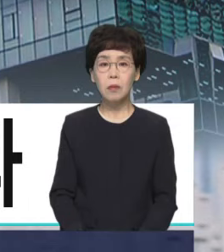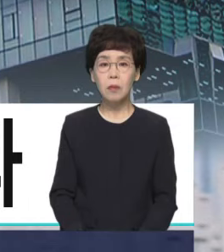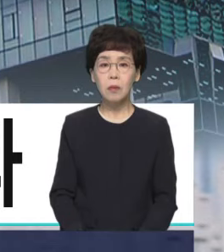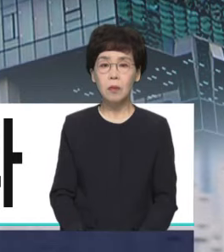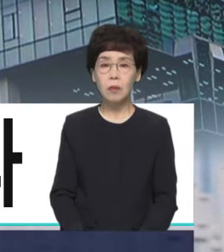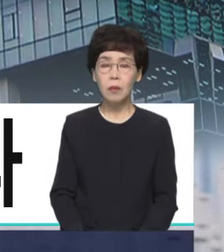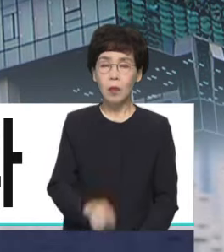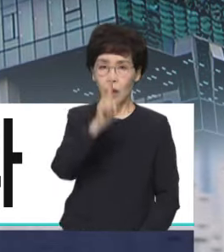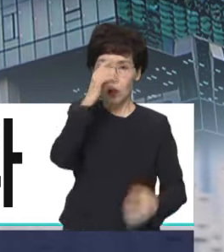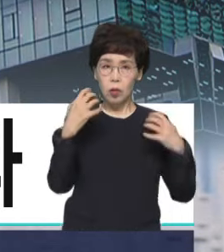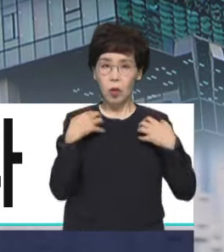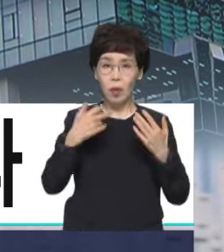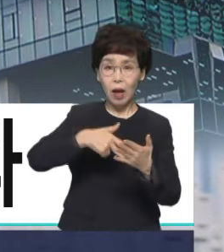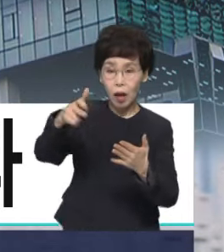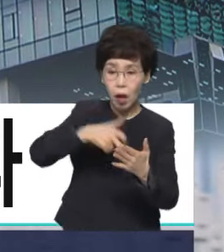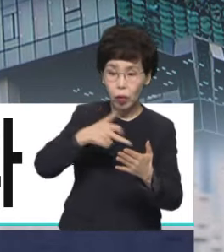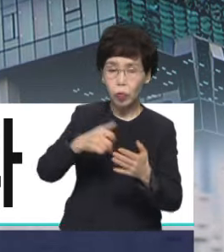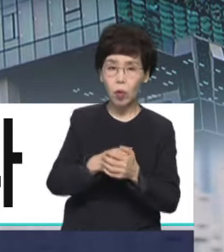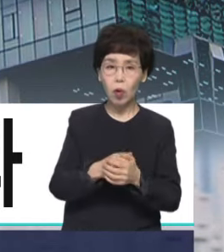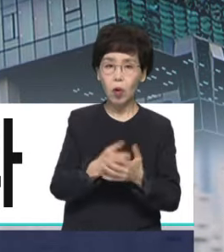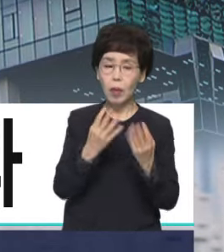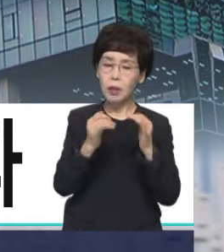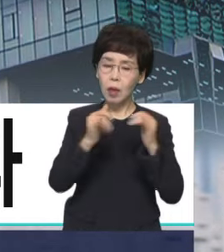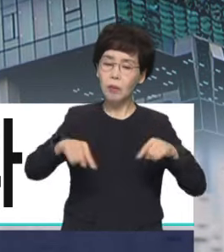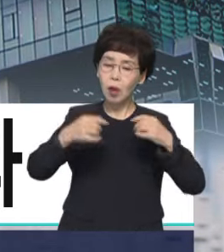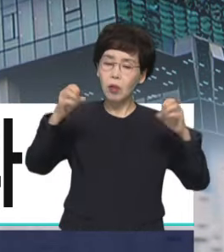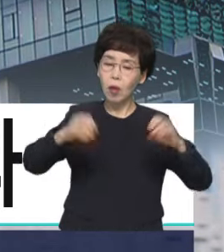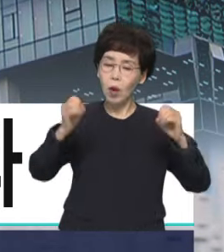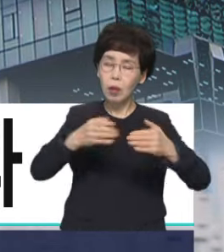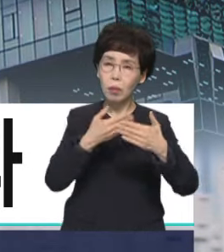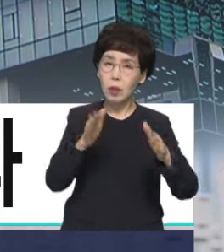(앵커) 정부가 카카오톡 오픈채팅방에서 6만 5천 건이 넘는 개인정보가 유출된